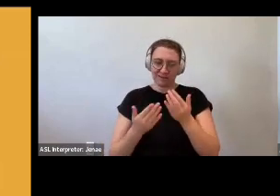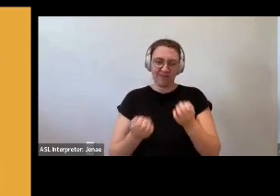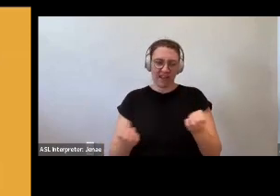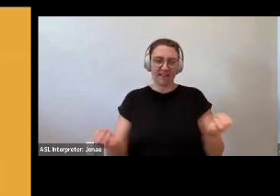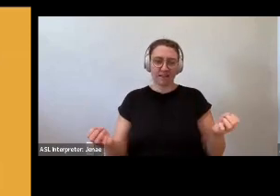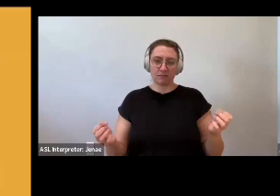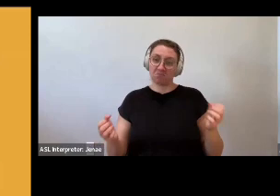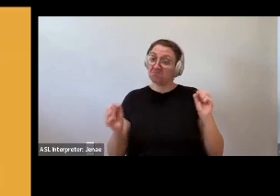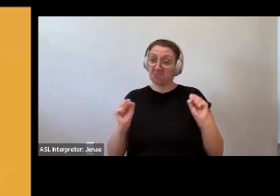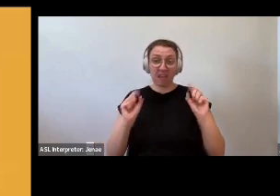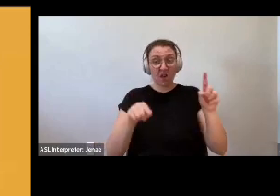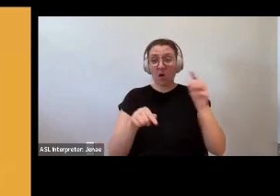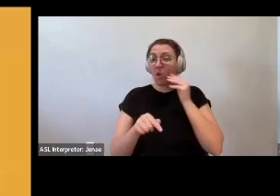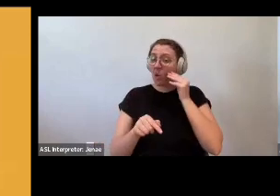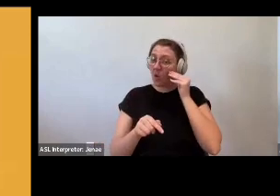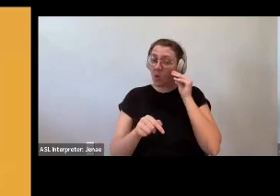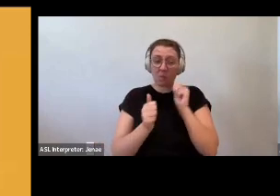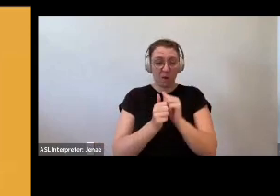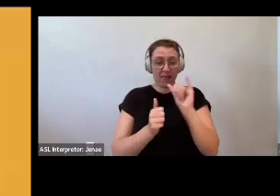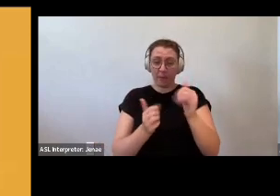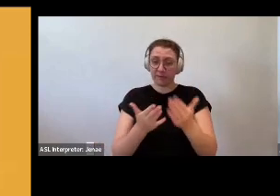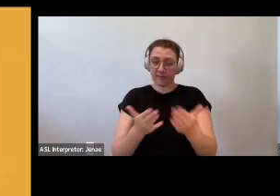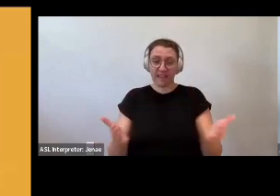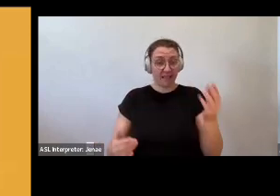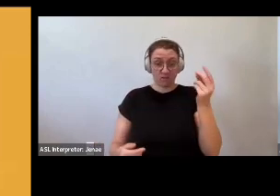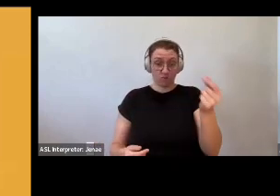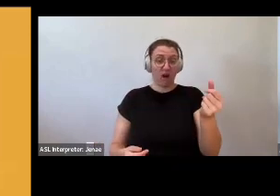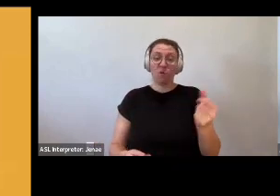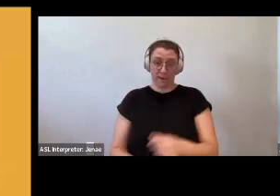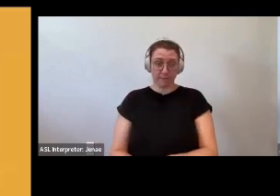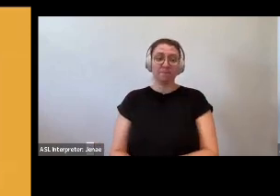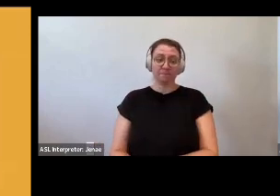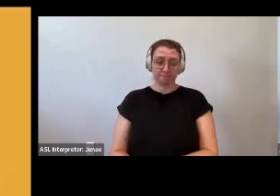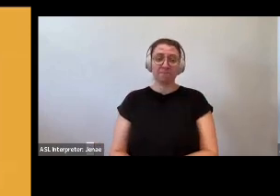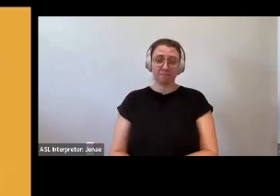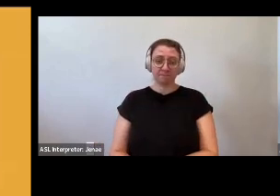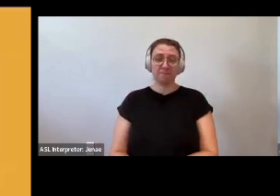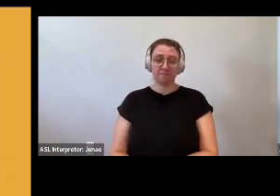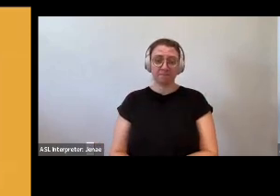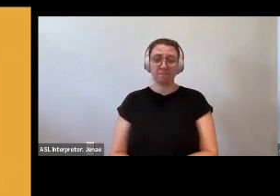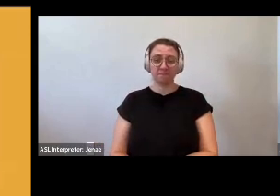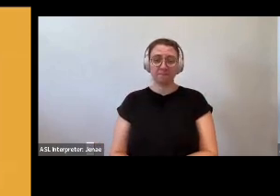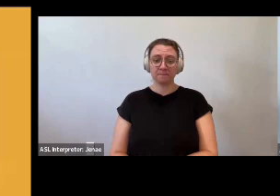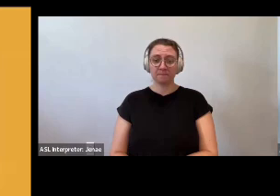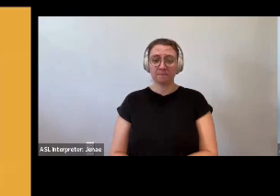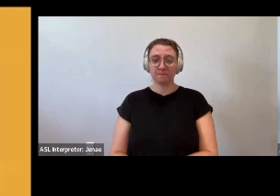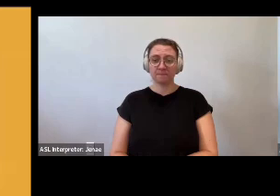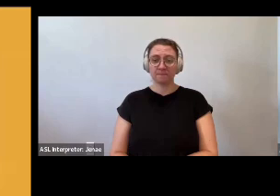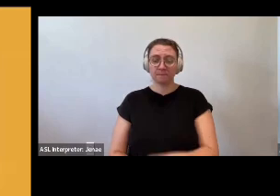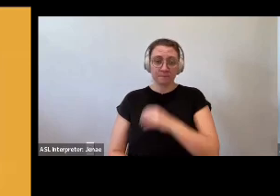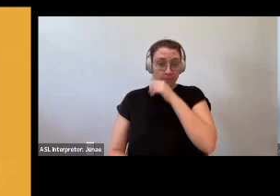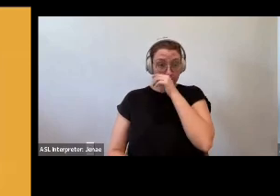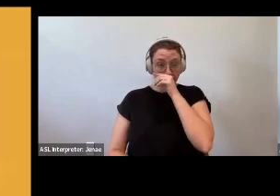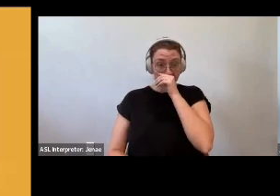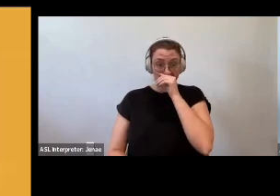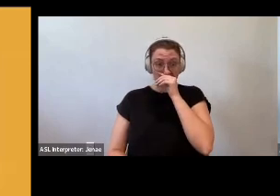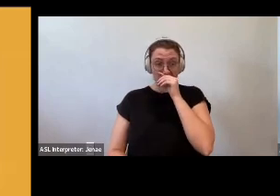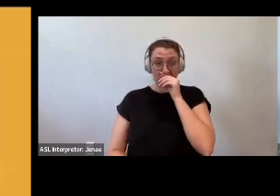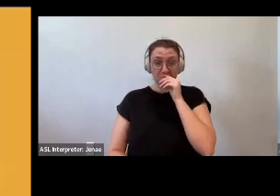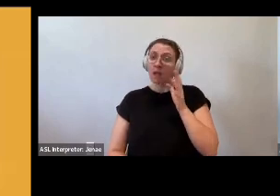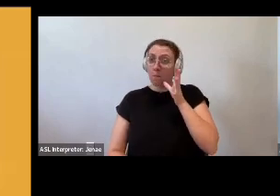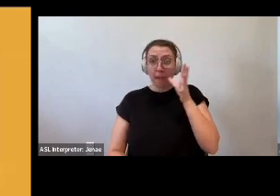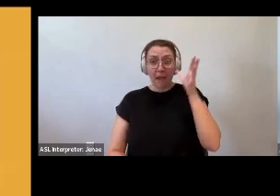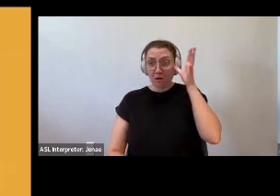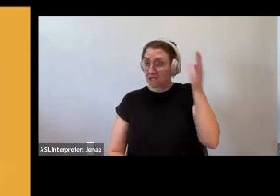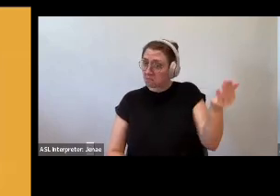a casa inmediatamente después de la cita. Los padres están invitados a unirse, pero